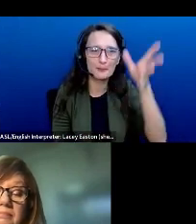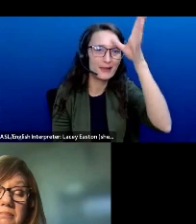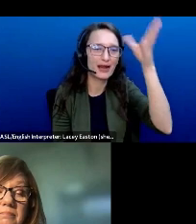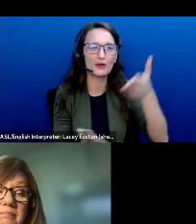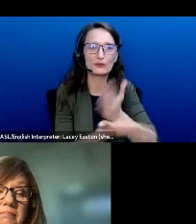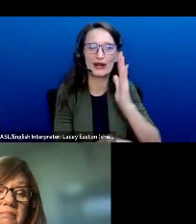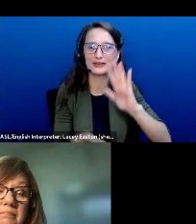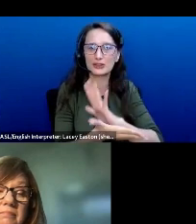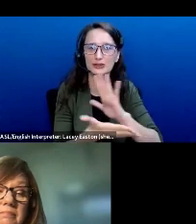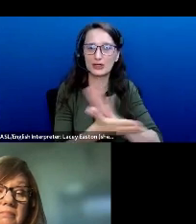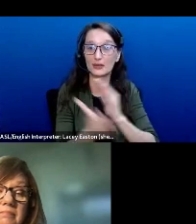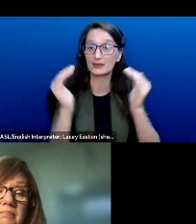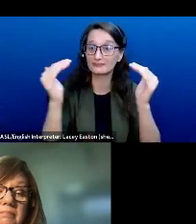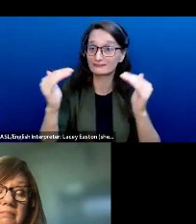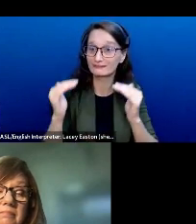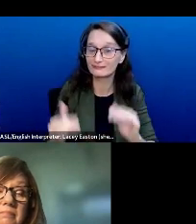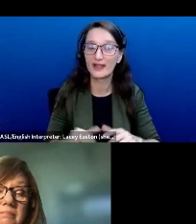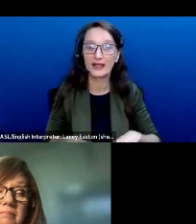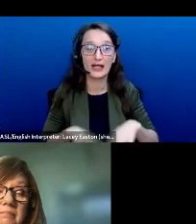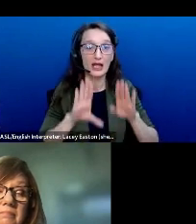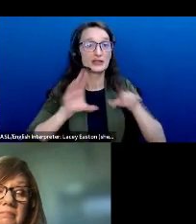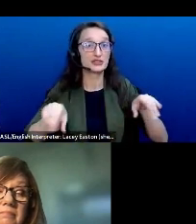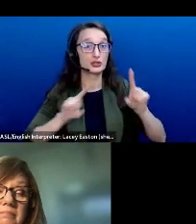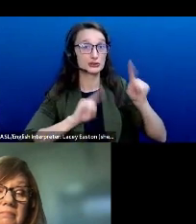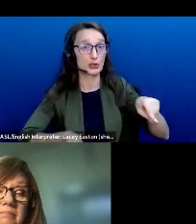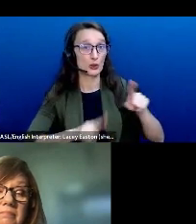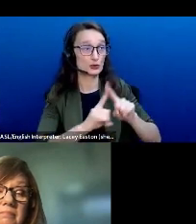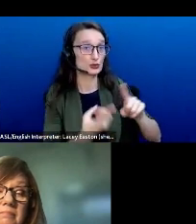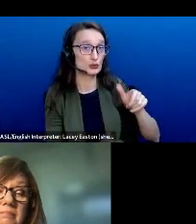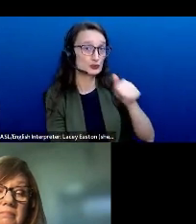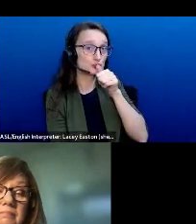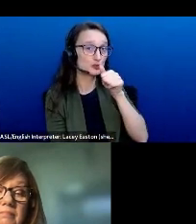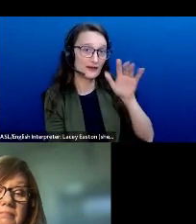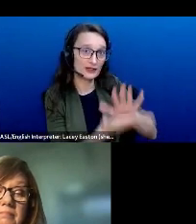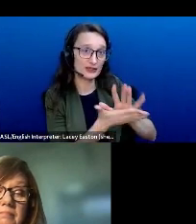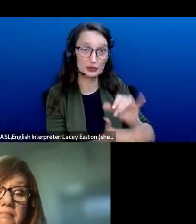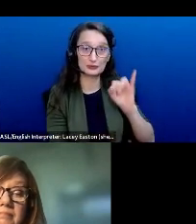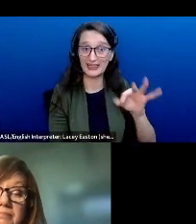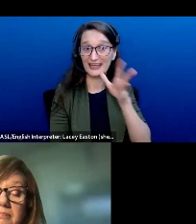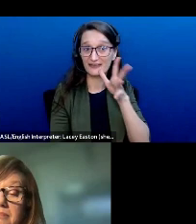Muy bien, los niños que asisten a la escuela privada, los padres que colocan a los niños en escuelas privadas